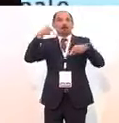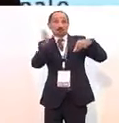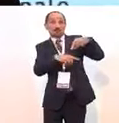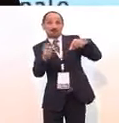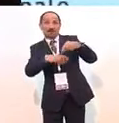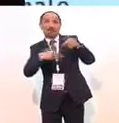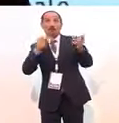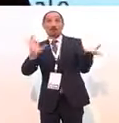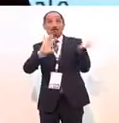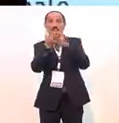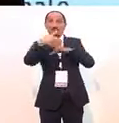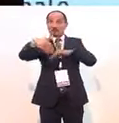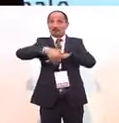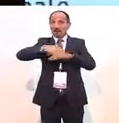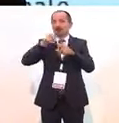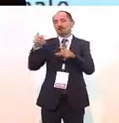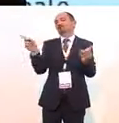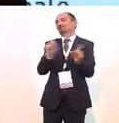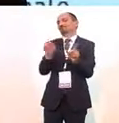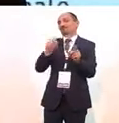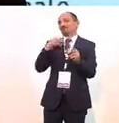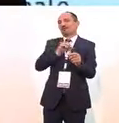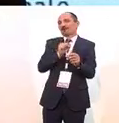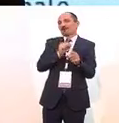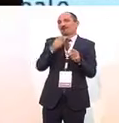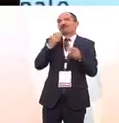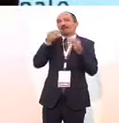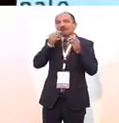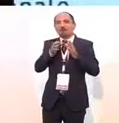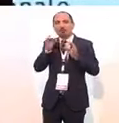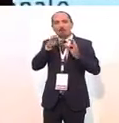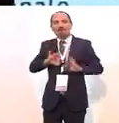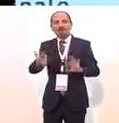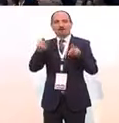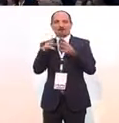precari? Io credo che non sia una cosa che conviene fare, in questa fase.